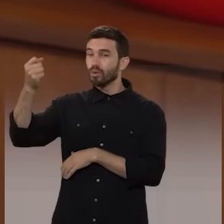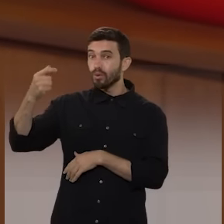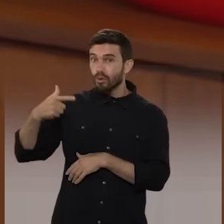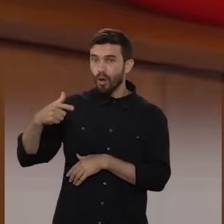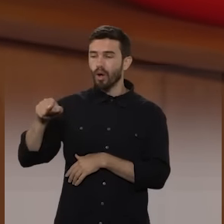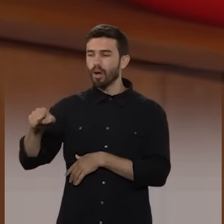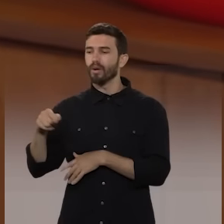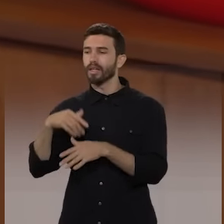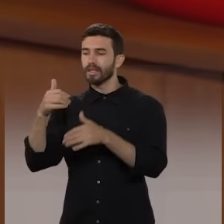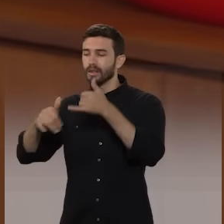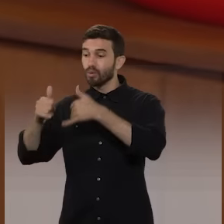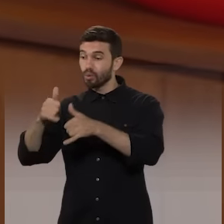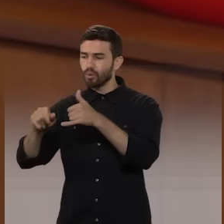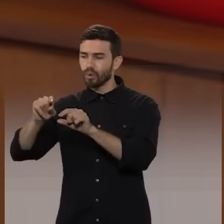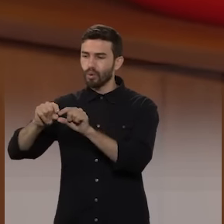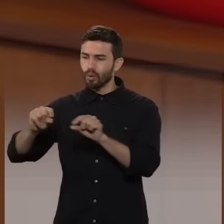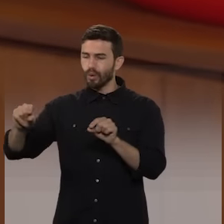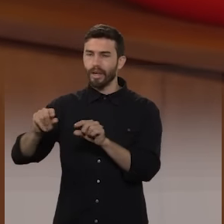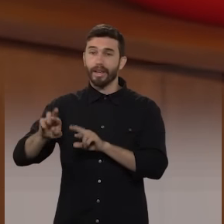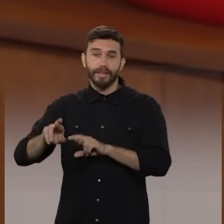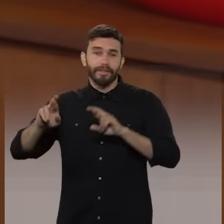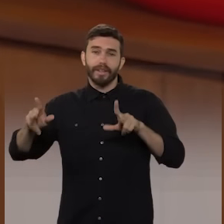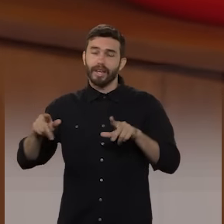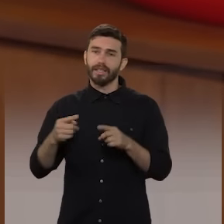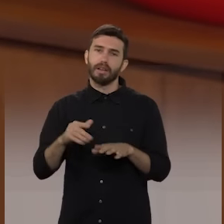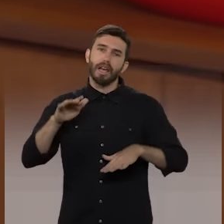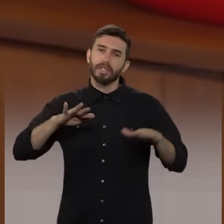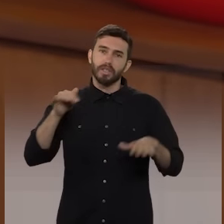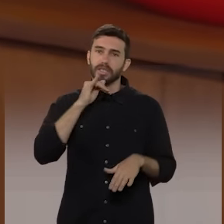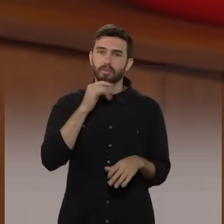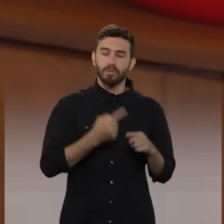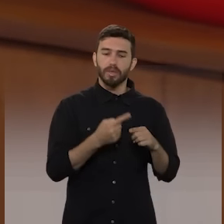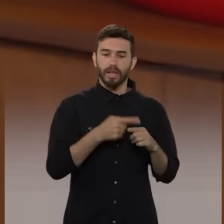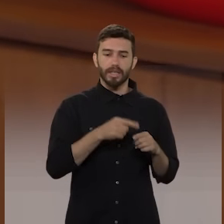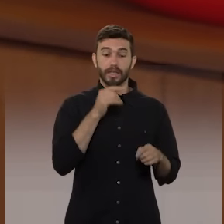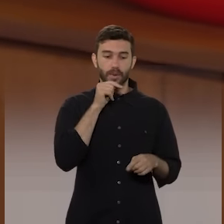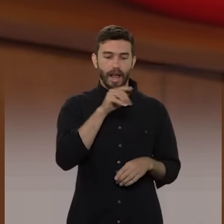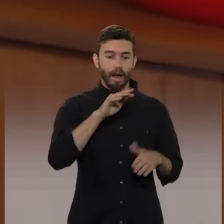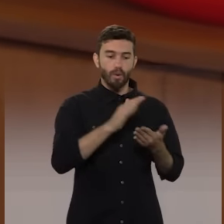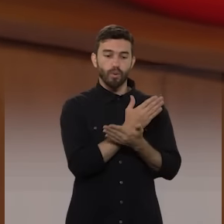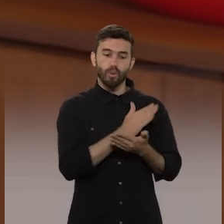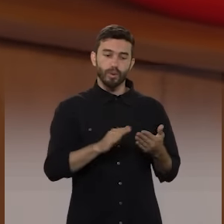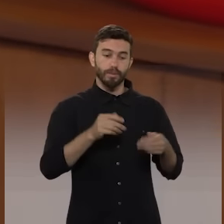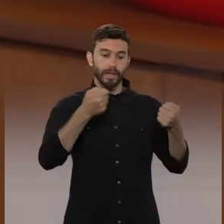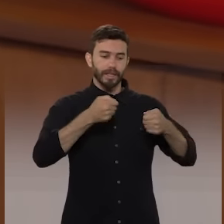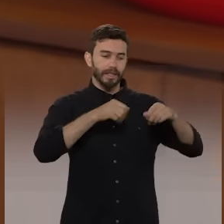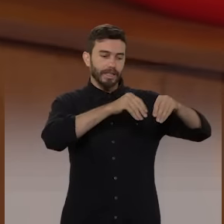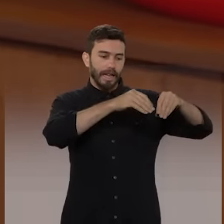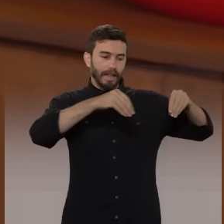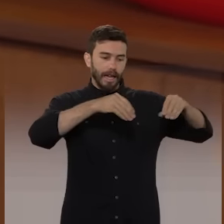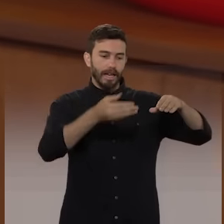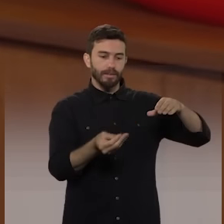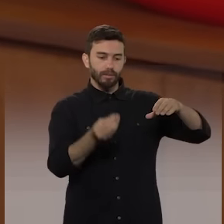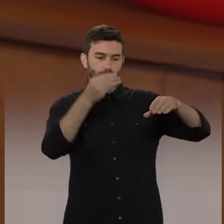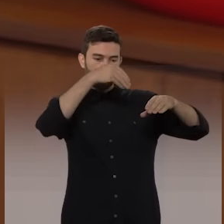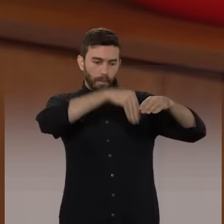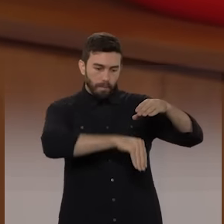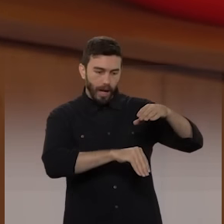não enterrado, o cabo é aéreo... qual a energia, quanto de energia tem que ser gerado em cada